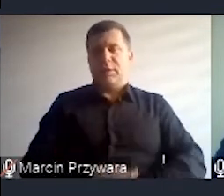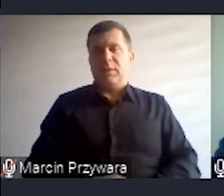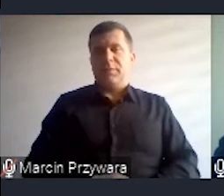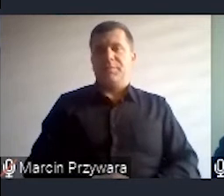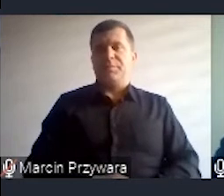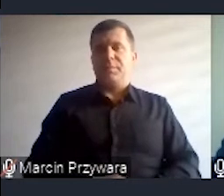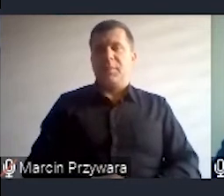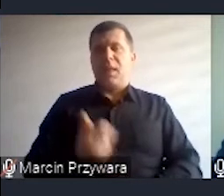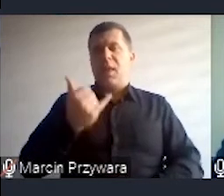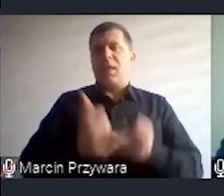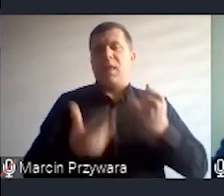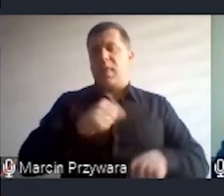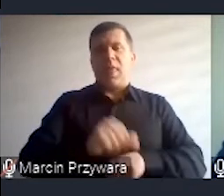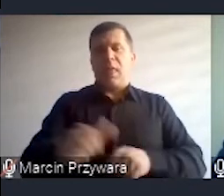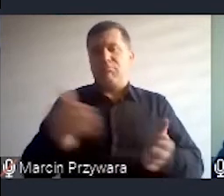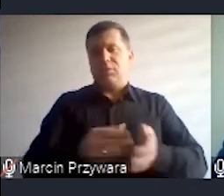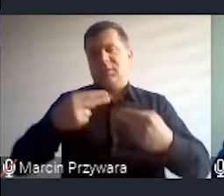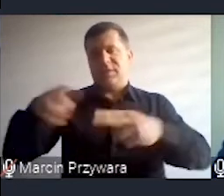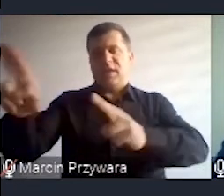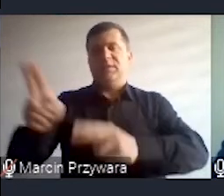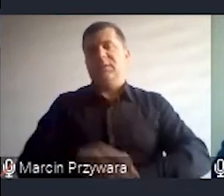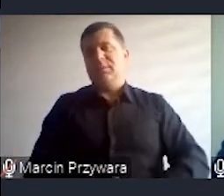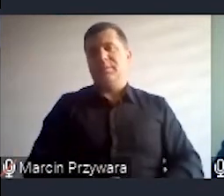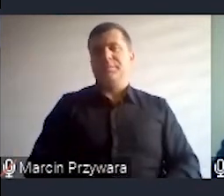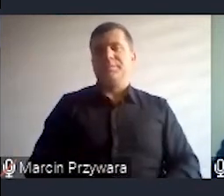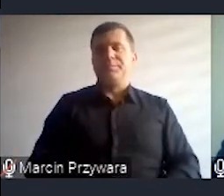Jak nie jest mi potrzebny – zwracam i tyle.